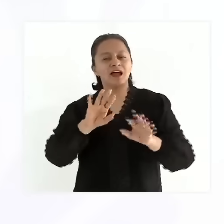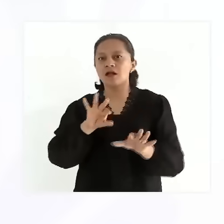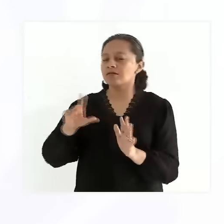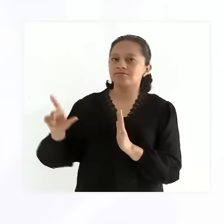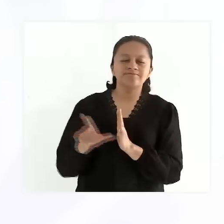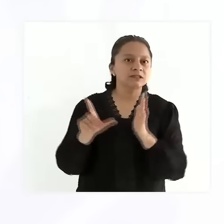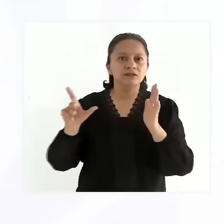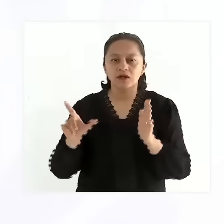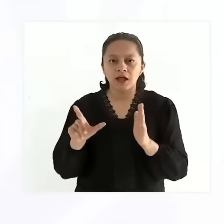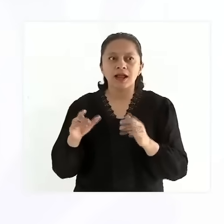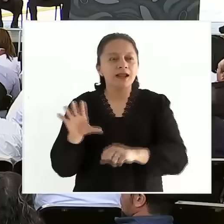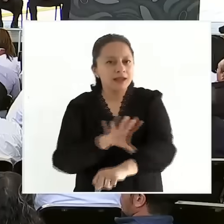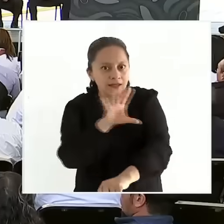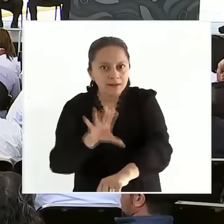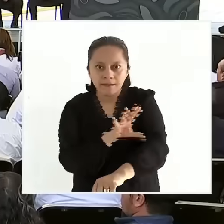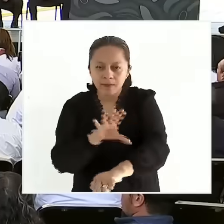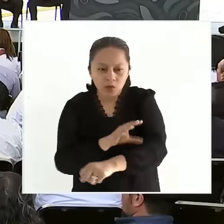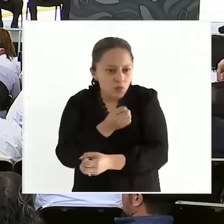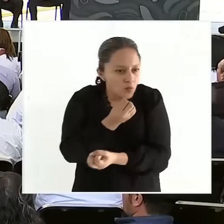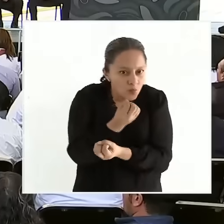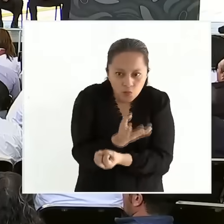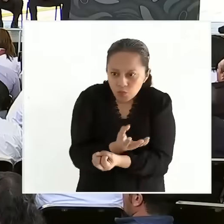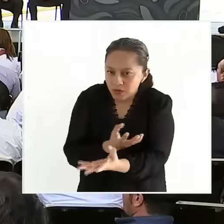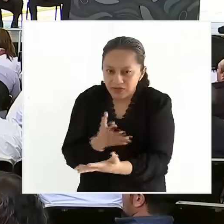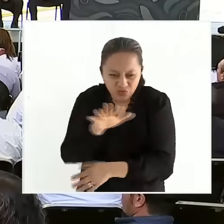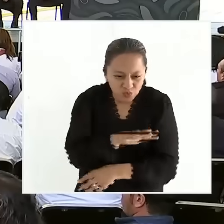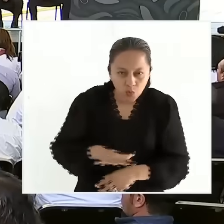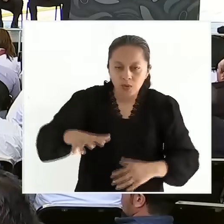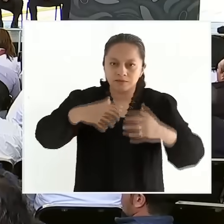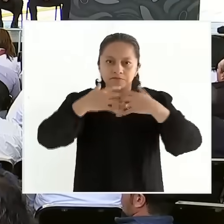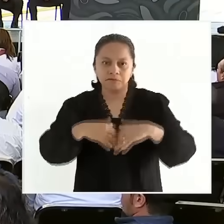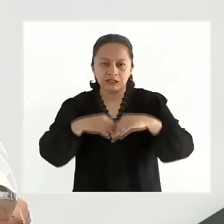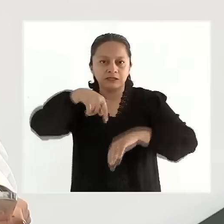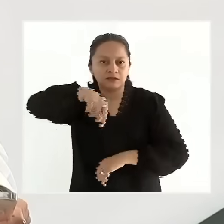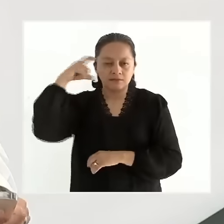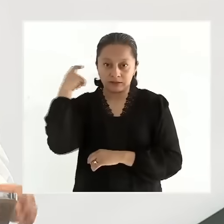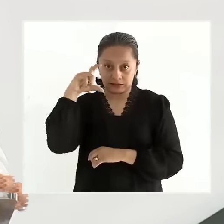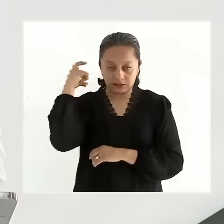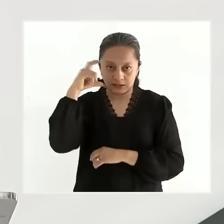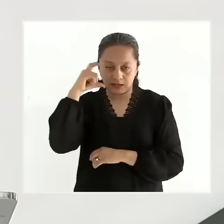requerimientos energéticos de toda la industria queretana y con ello generar un sistema eléctrico